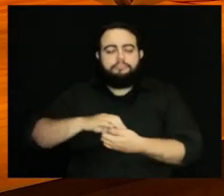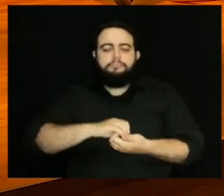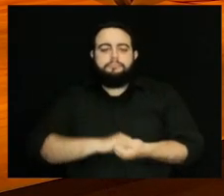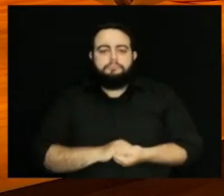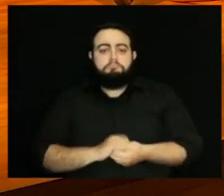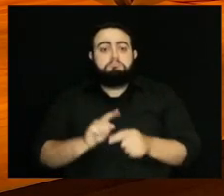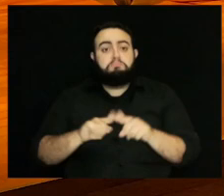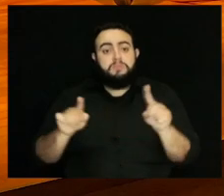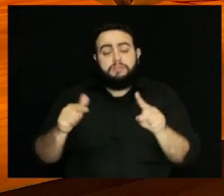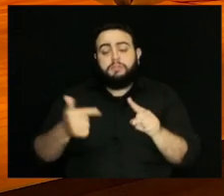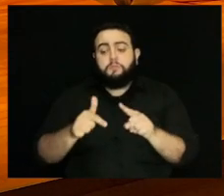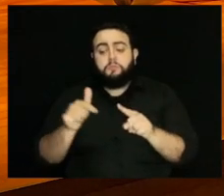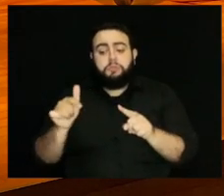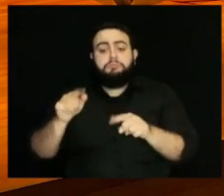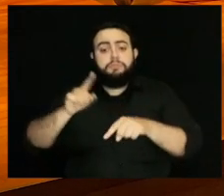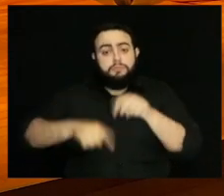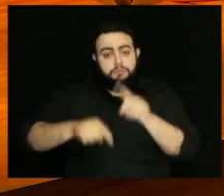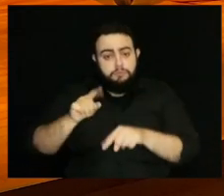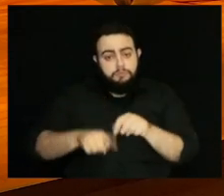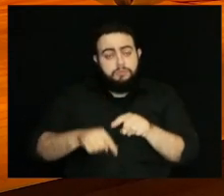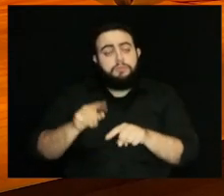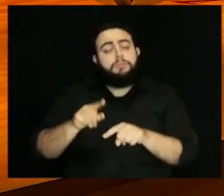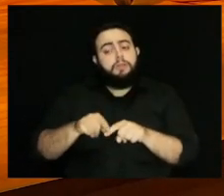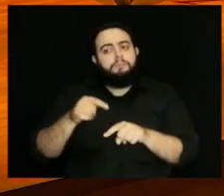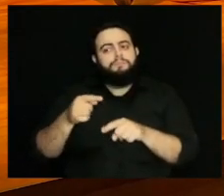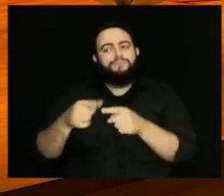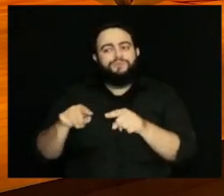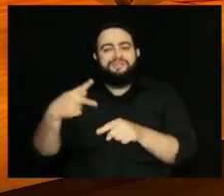nenhum instrumento musical, isso também fazia com que as músicas dele fossem mais originais porque não